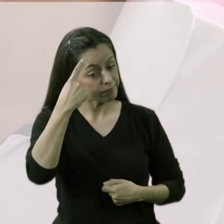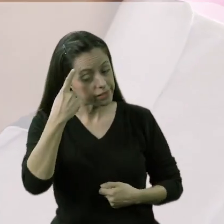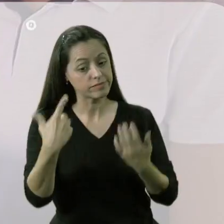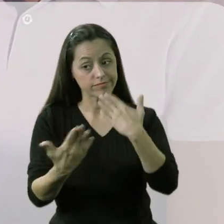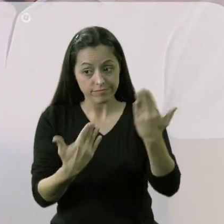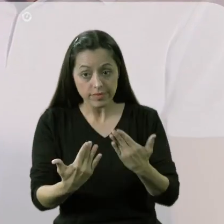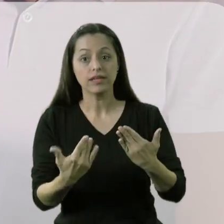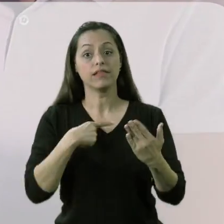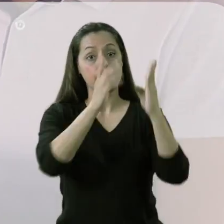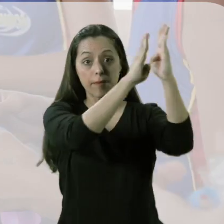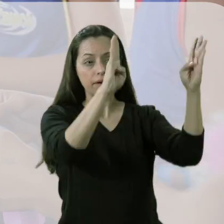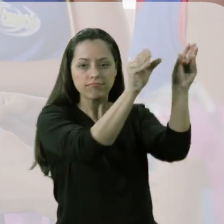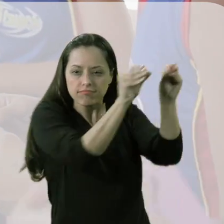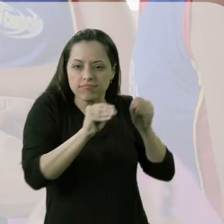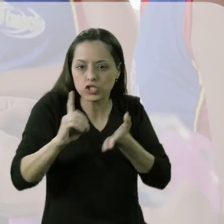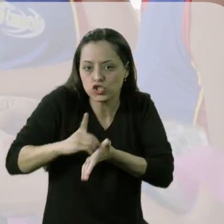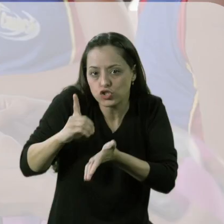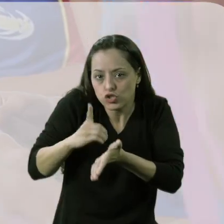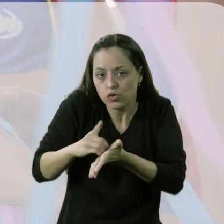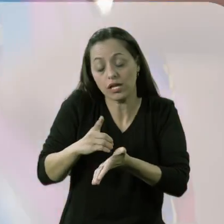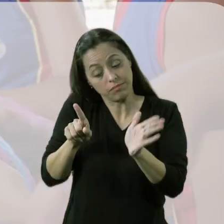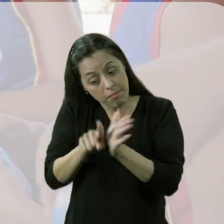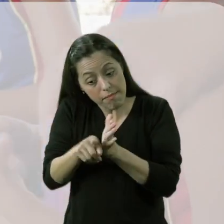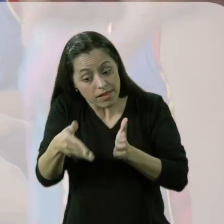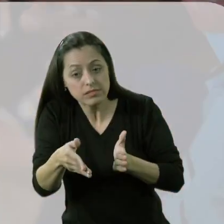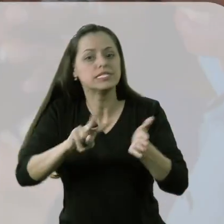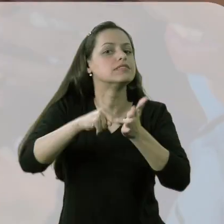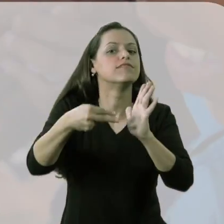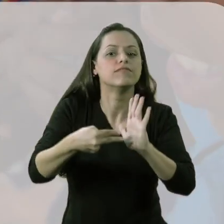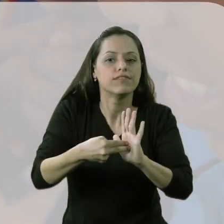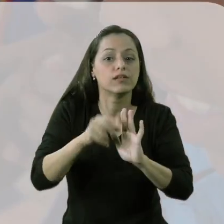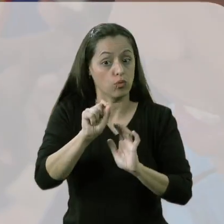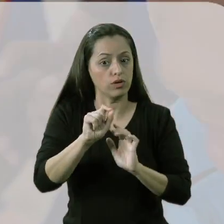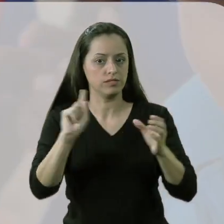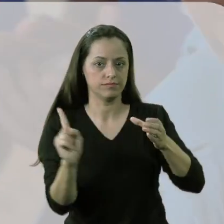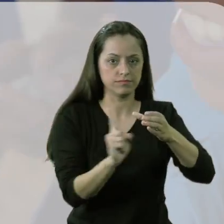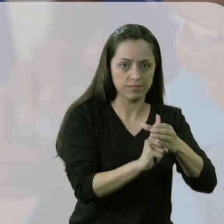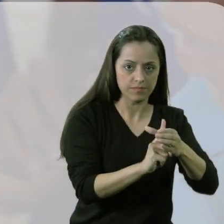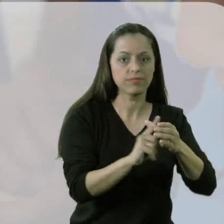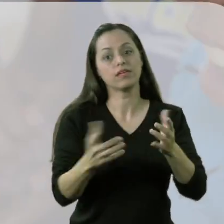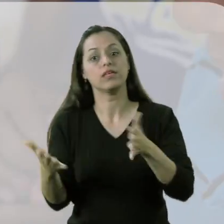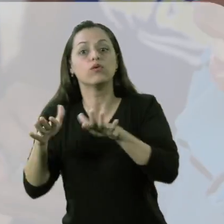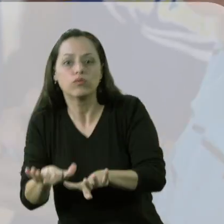fui lá na biblioteca, trouxe dicionários e pedi para eles pesquisarem o significado da palavra "integração" e o significado da palavra "inclusão".